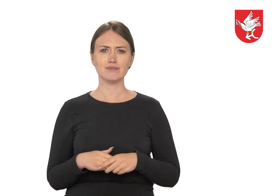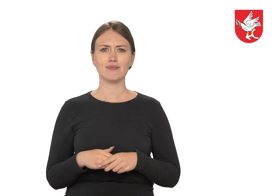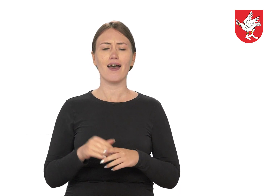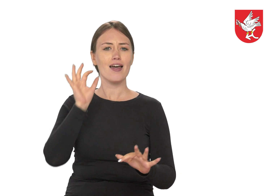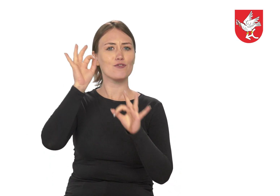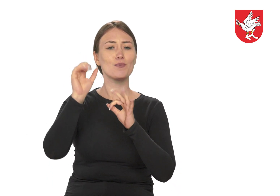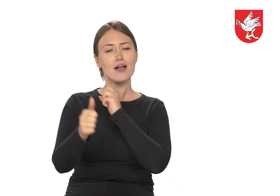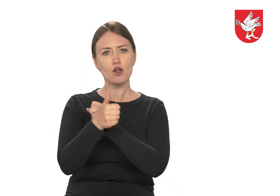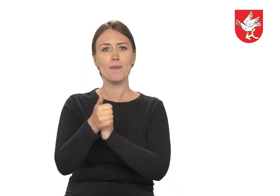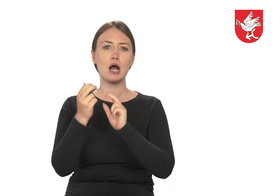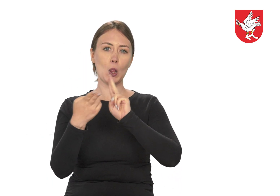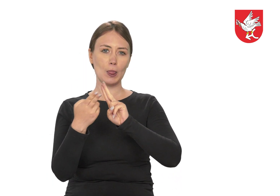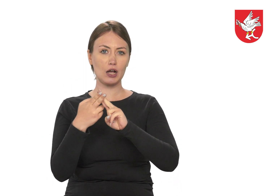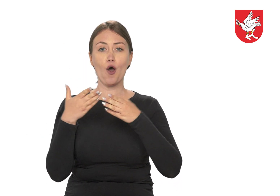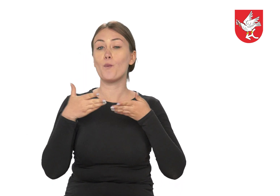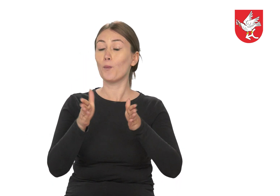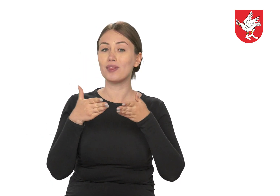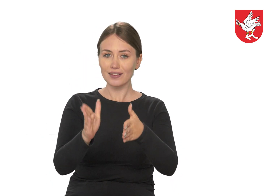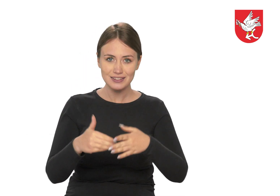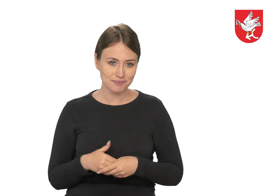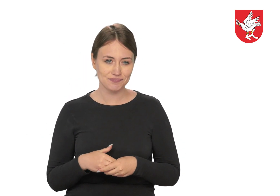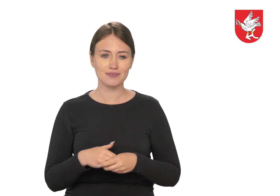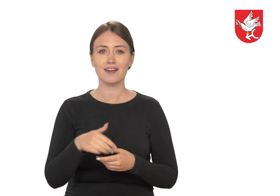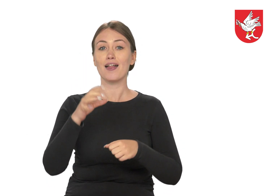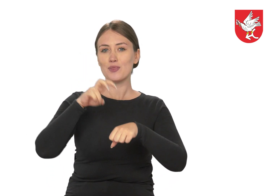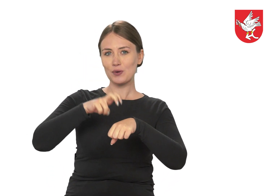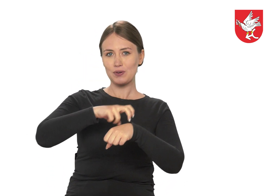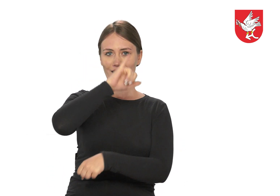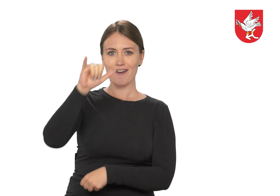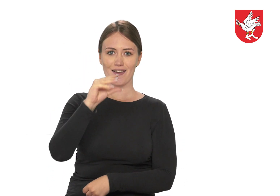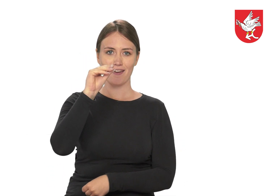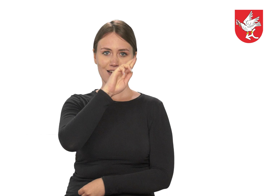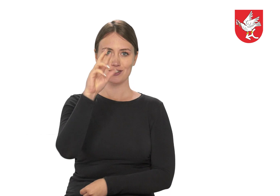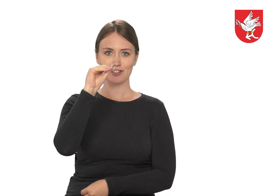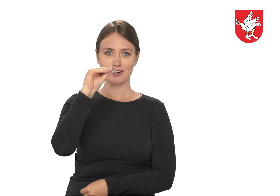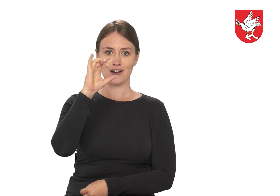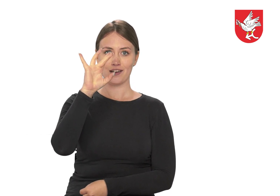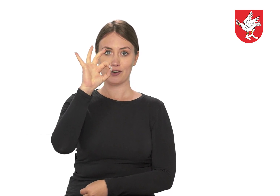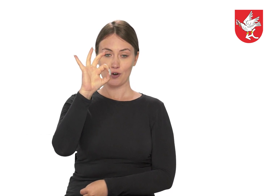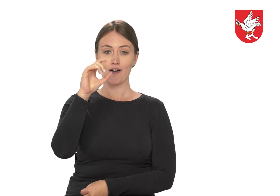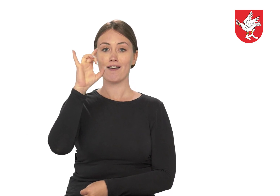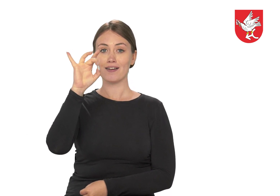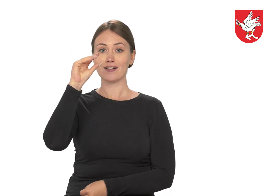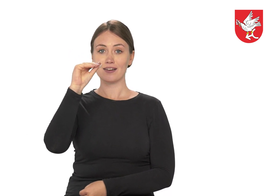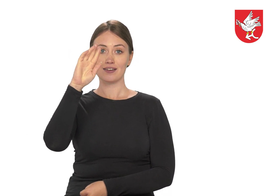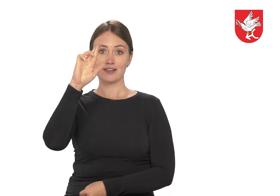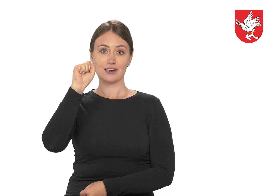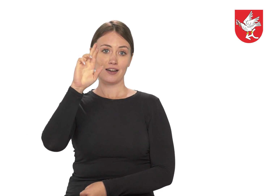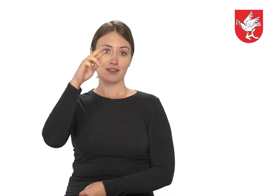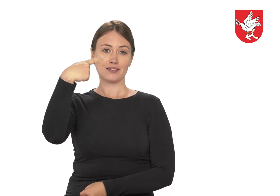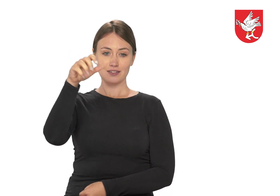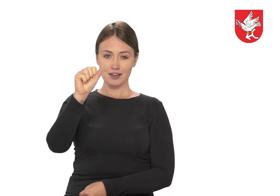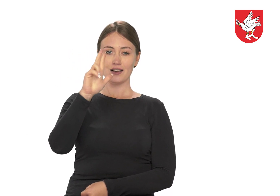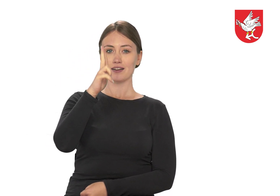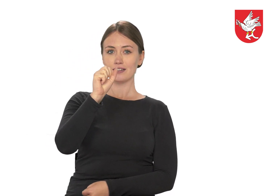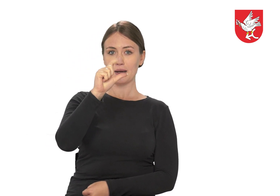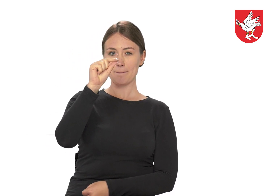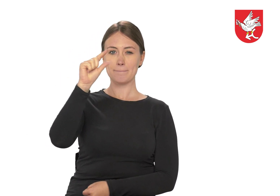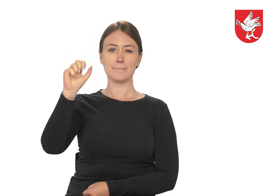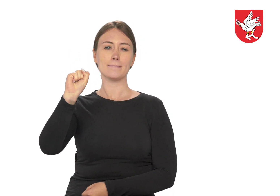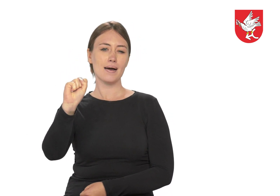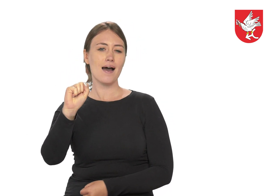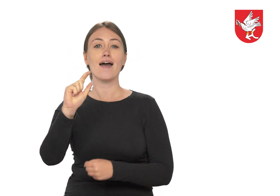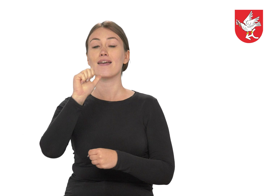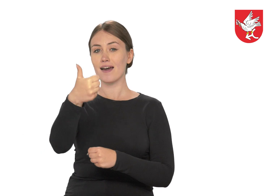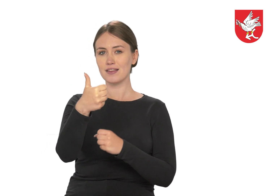Dane kontaktowe: ul. Doktora Jerzego Gerarda Koppa 1